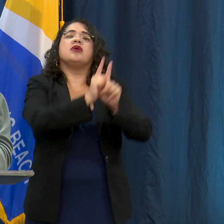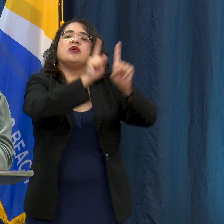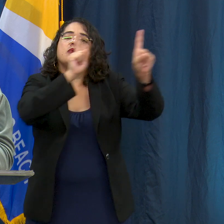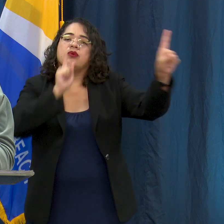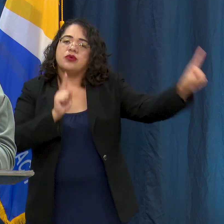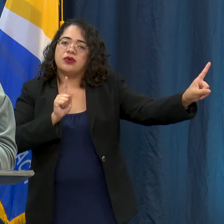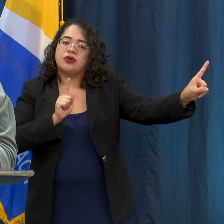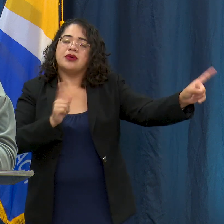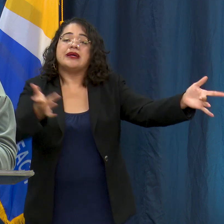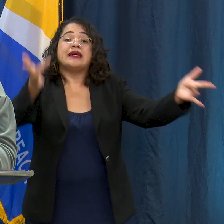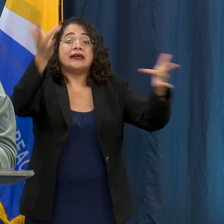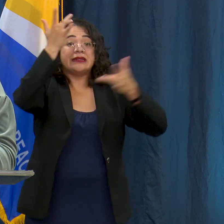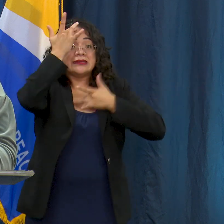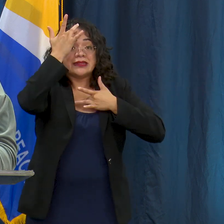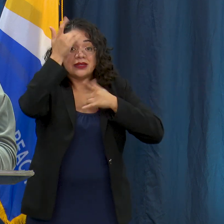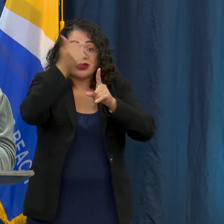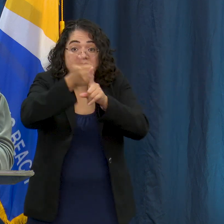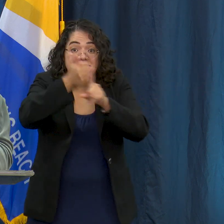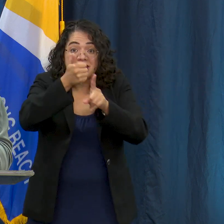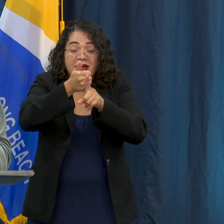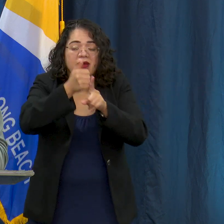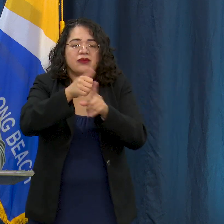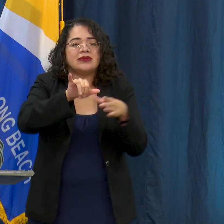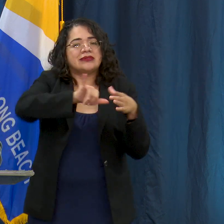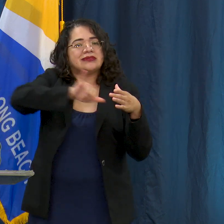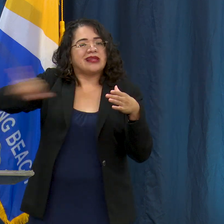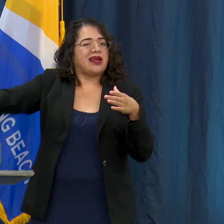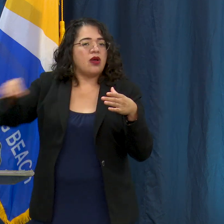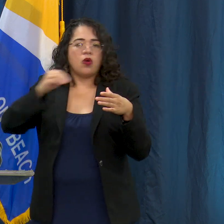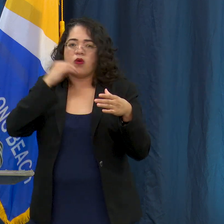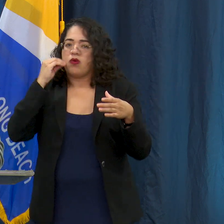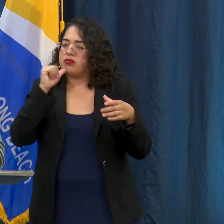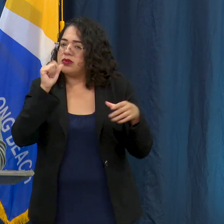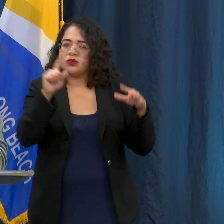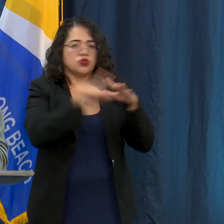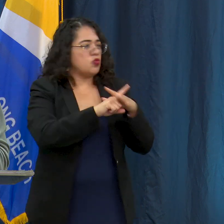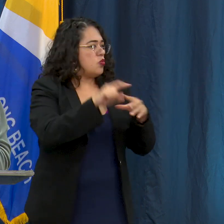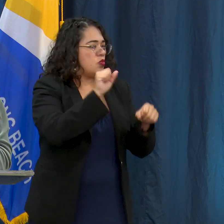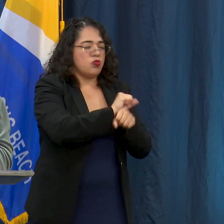yen a trabajar y cosas que que sigue en todas las recommend a Sione's que está